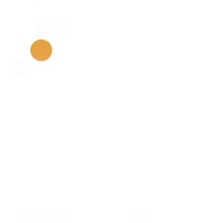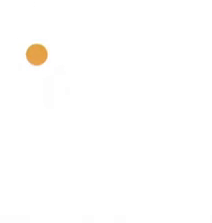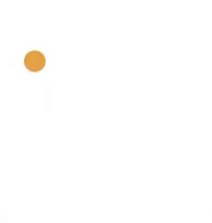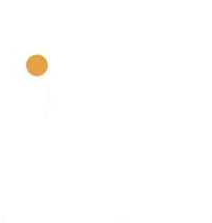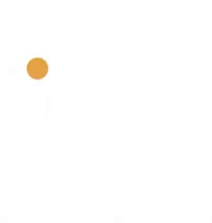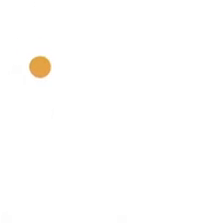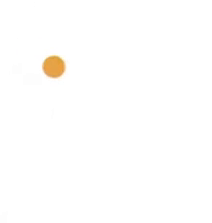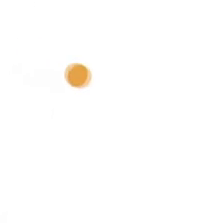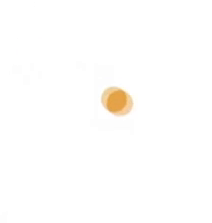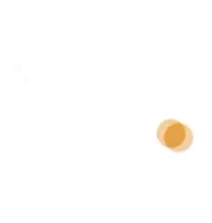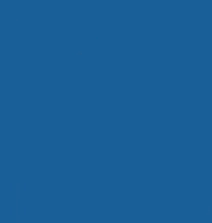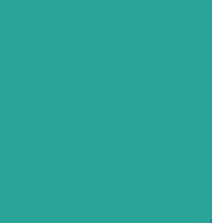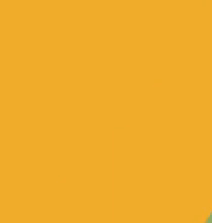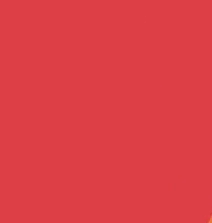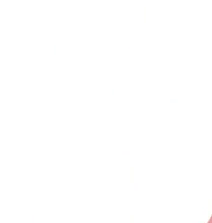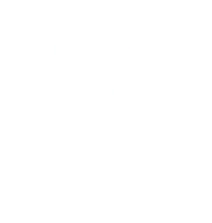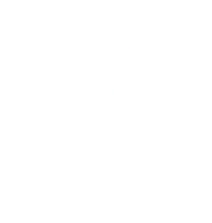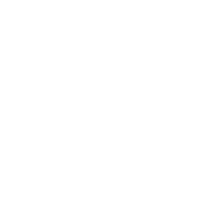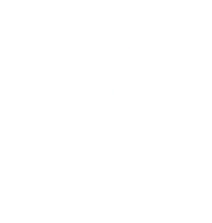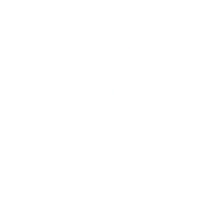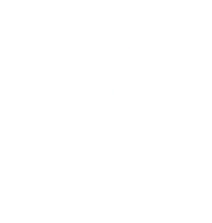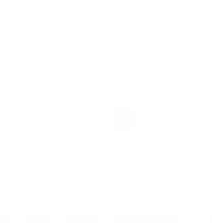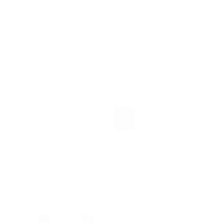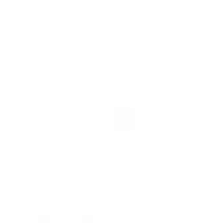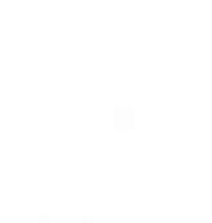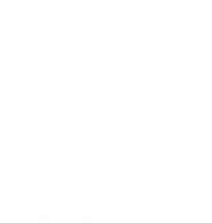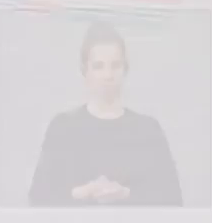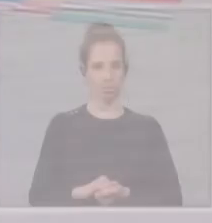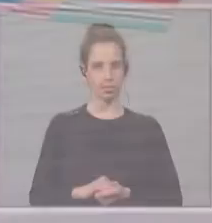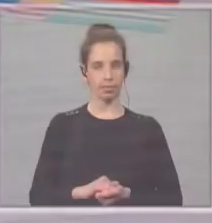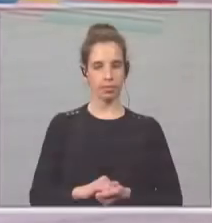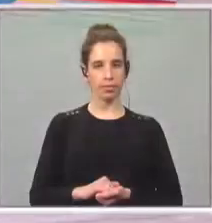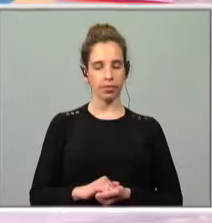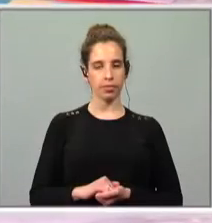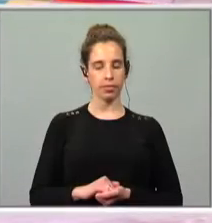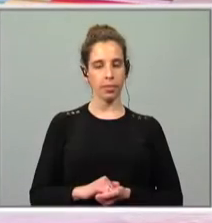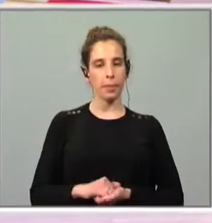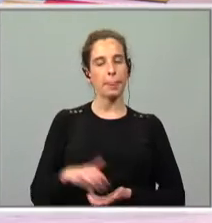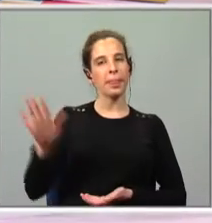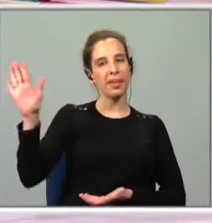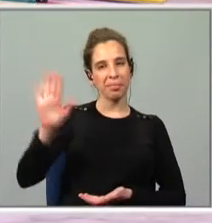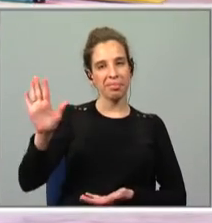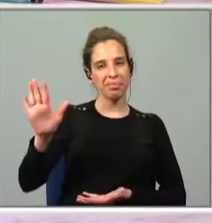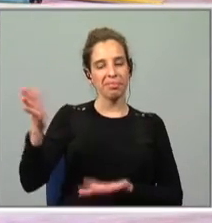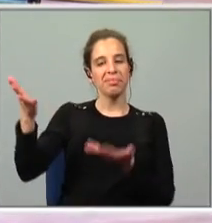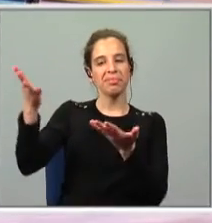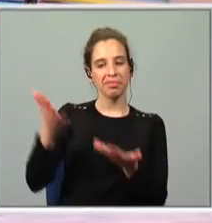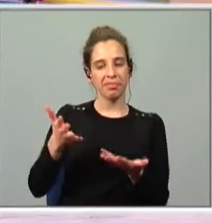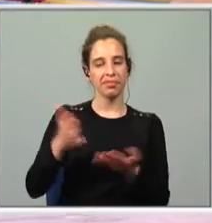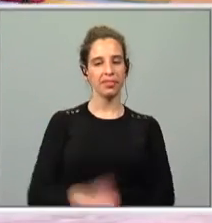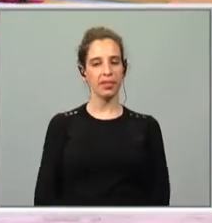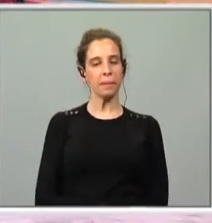[Música] o Olá sejam muito bem vindos a mais um [歌曲]你好，歡迎來到另一個